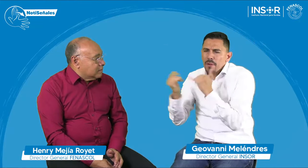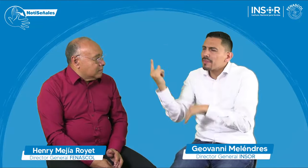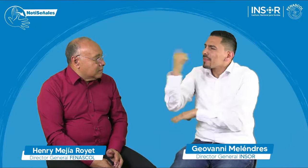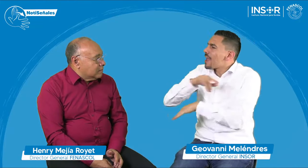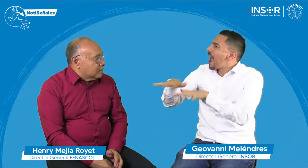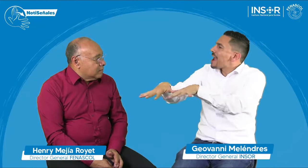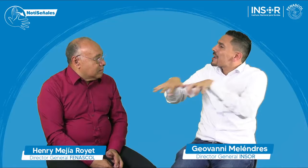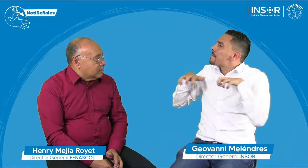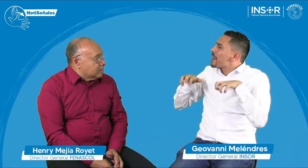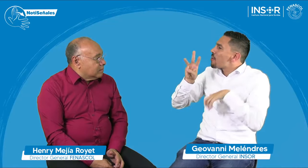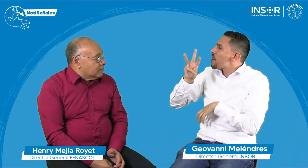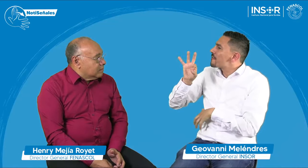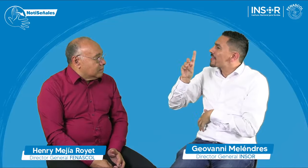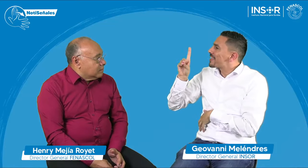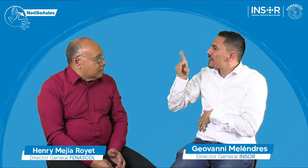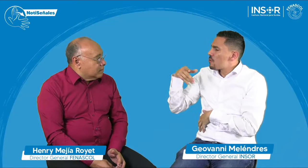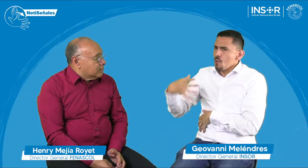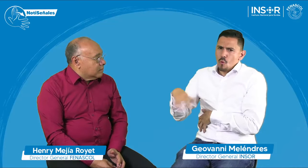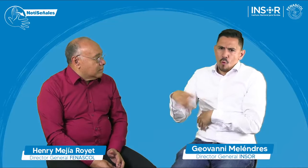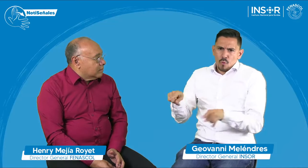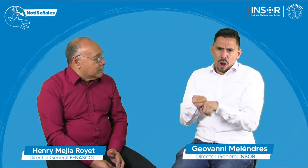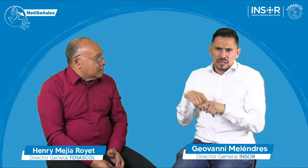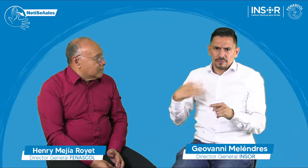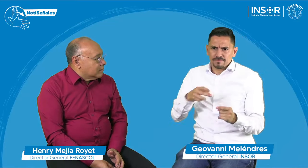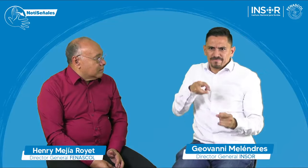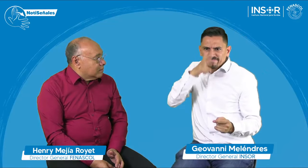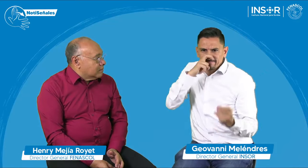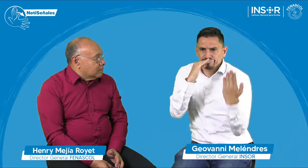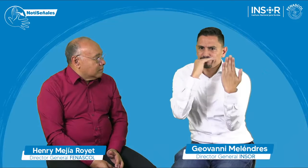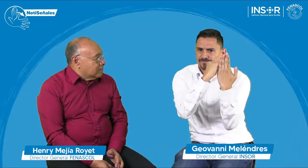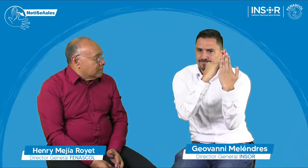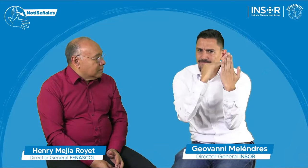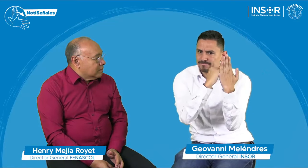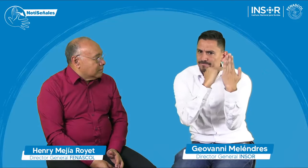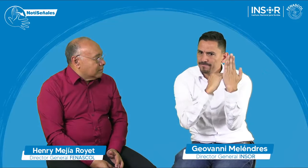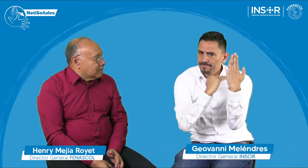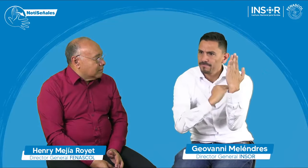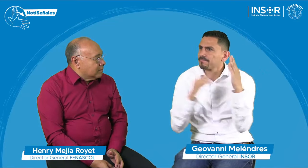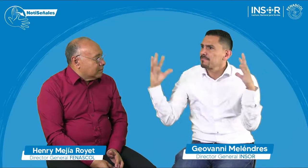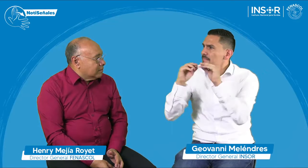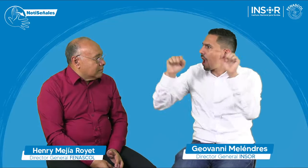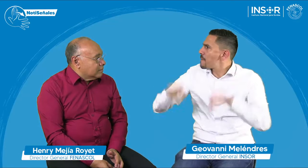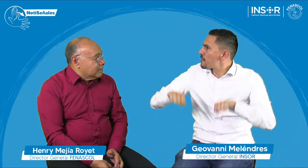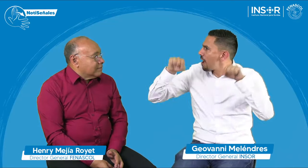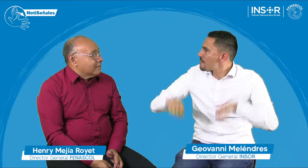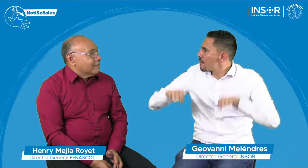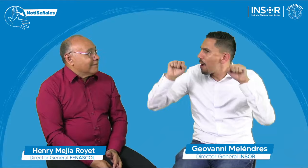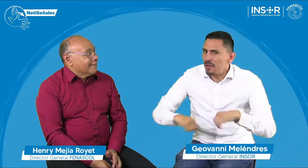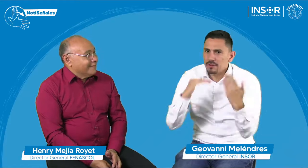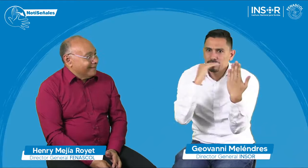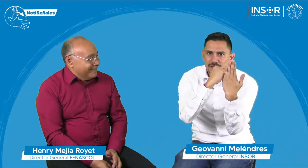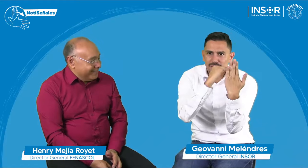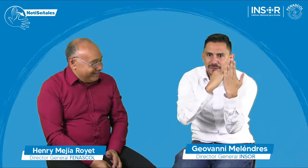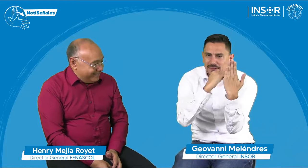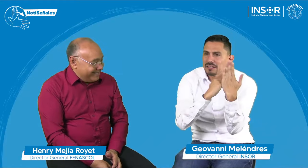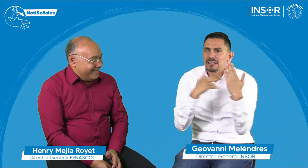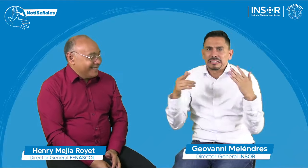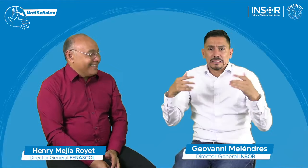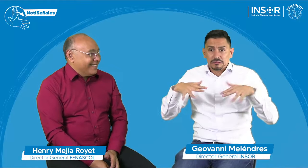articulamos para realizar eh todas estas sinergias, así que el último día en la asamblea de